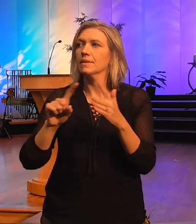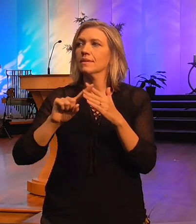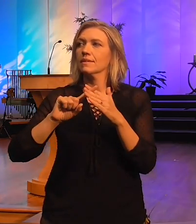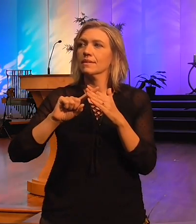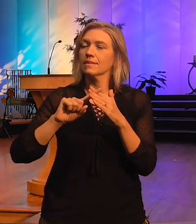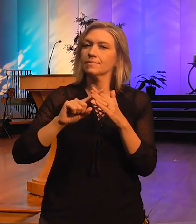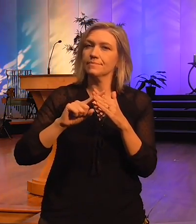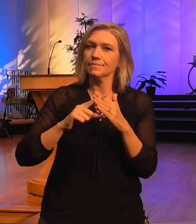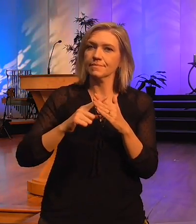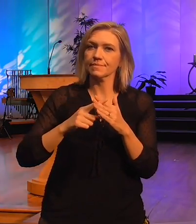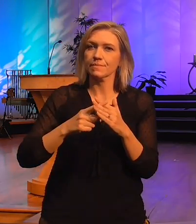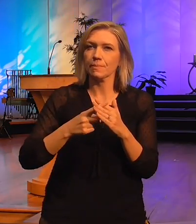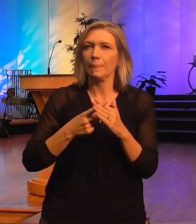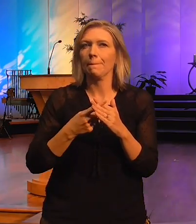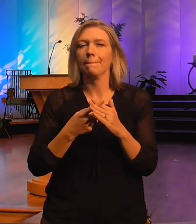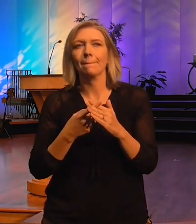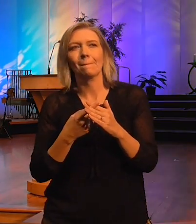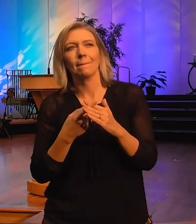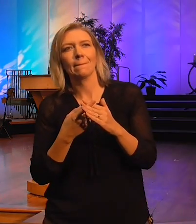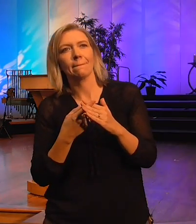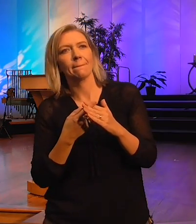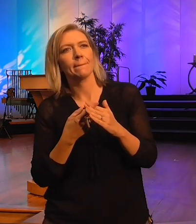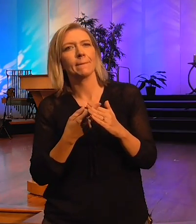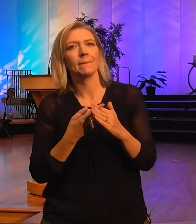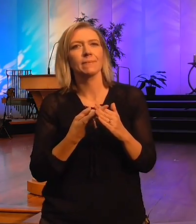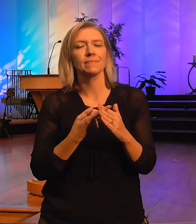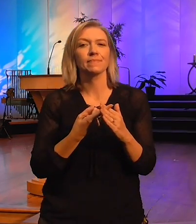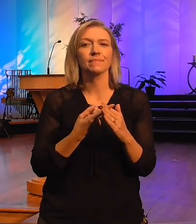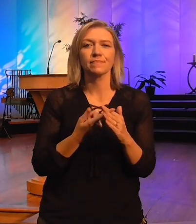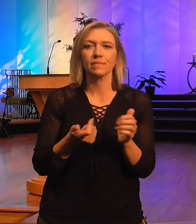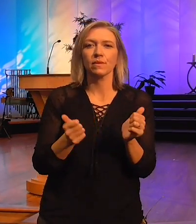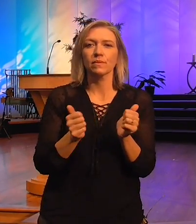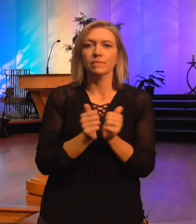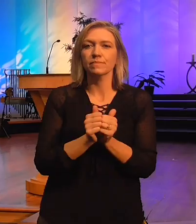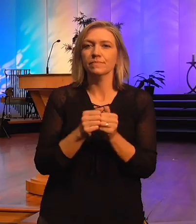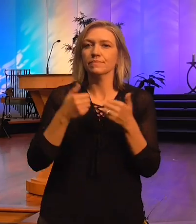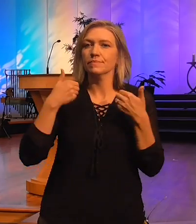[Música] esté conmigo